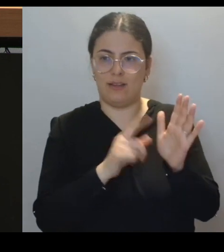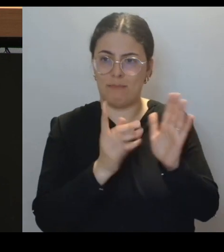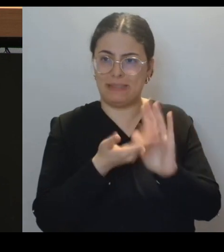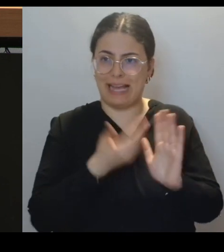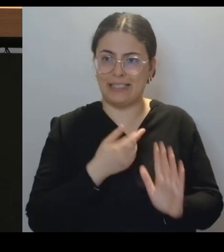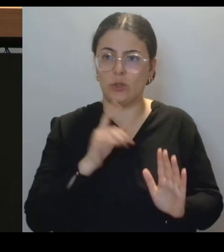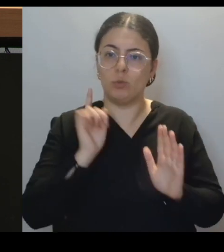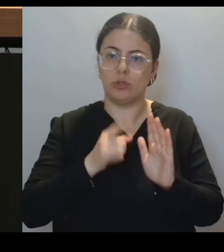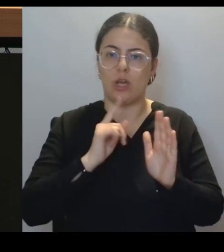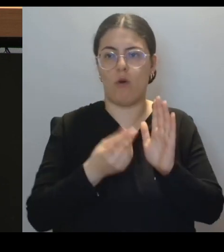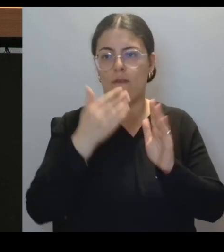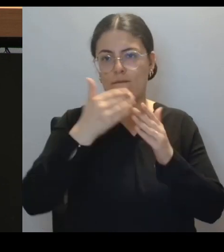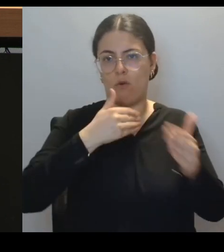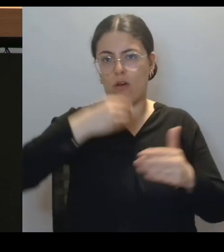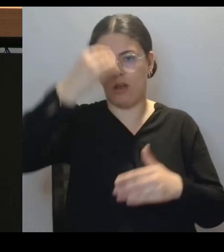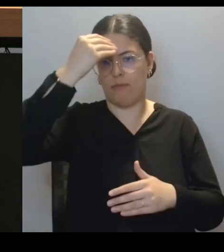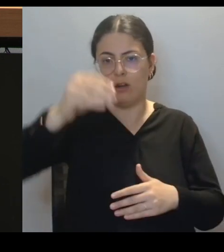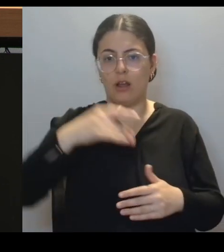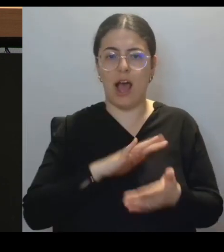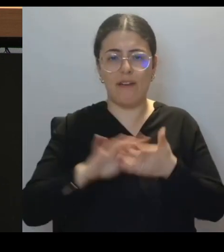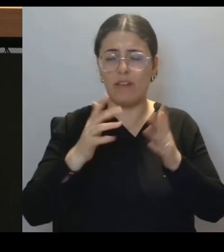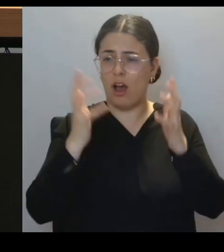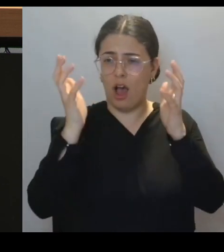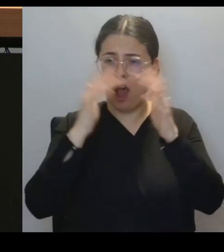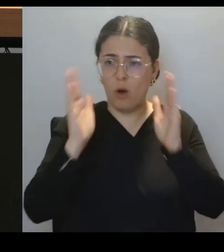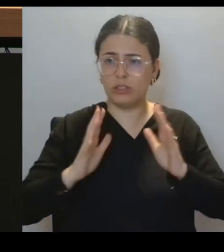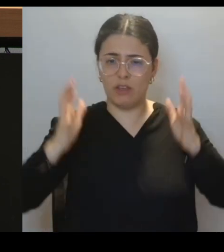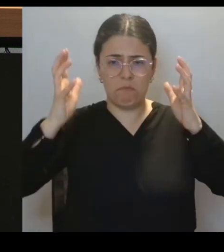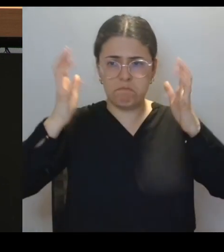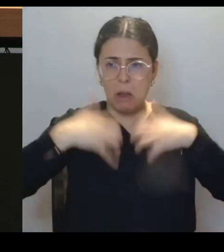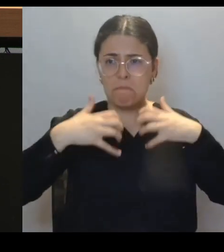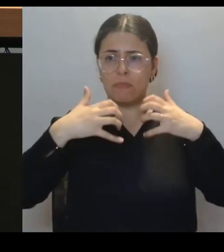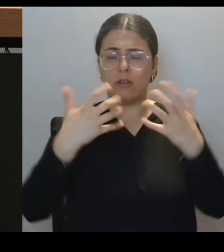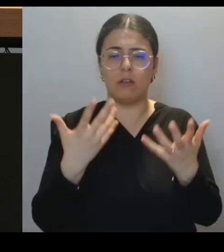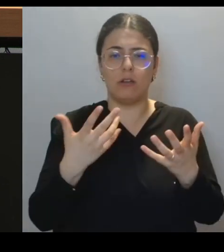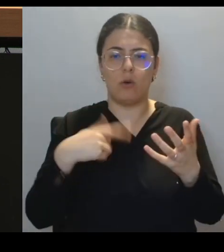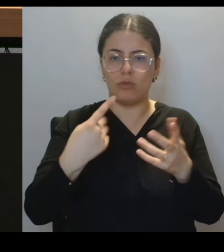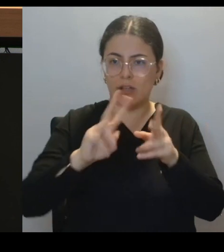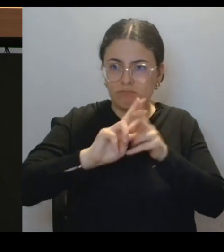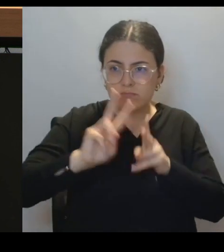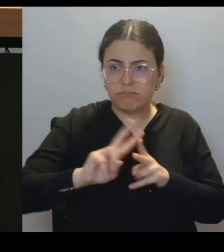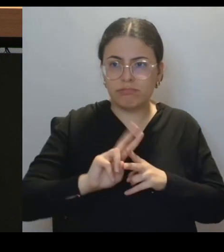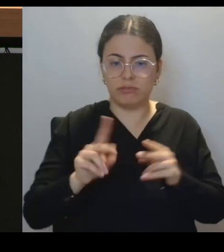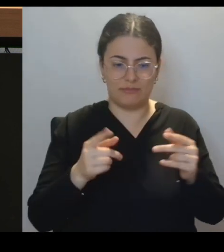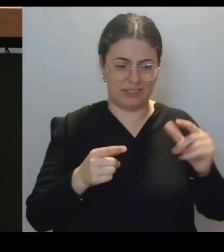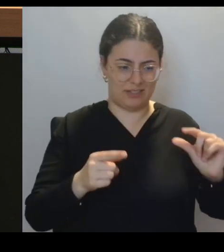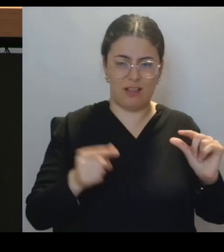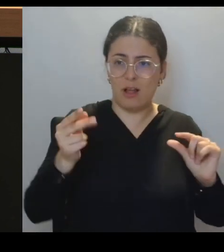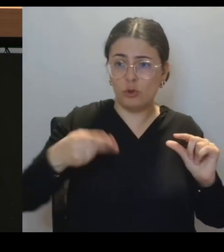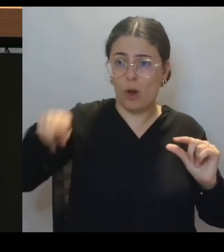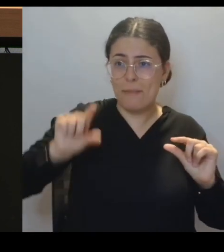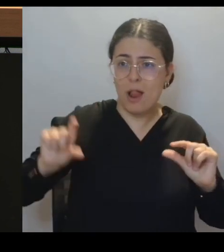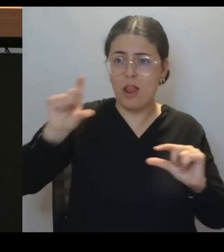Instandhaltungsmaßnahmen den Kaufpreis übersteigen. Und zum Schluss möchte ich aufgrund dieses Falles natürlich